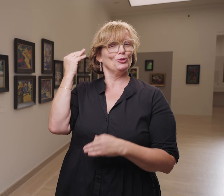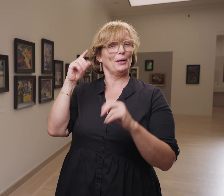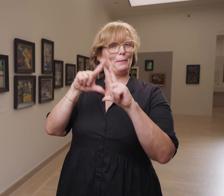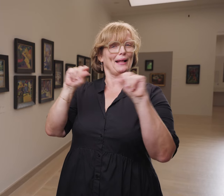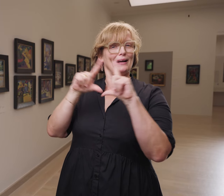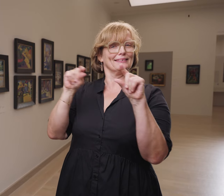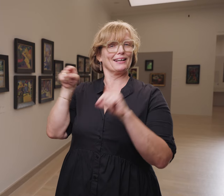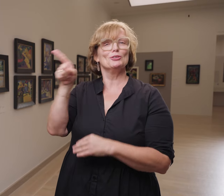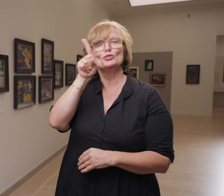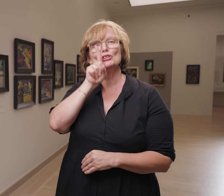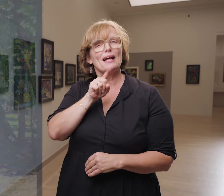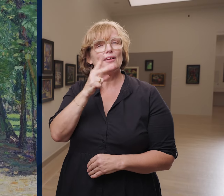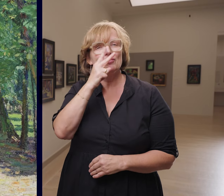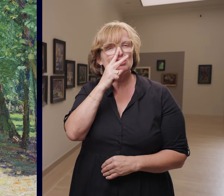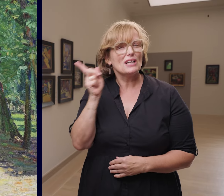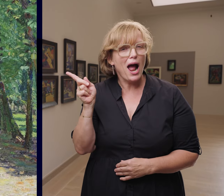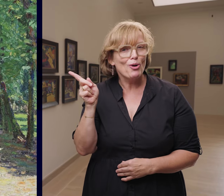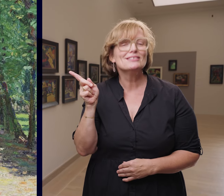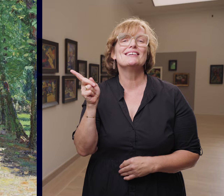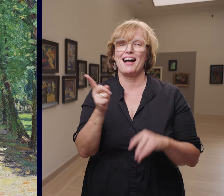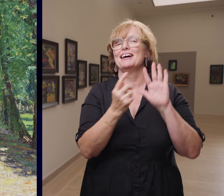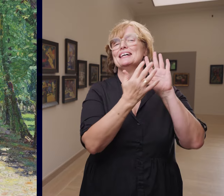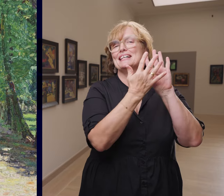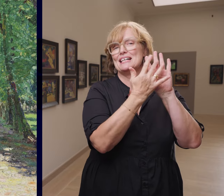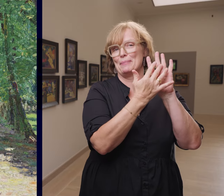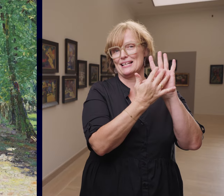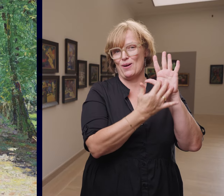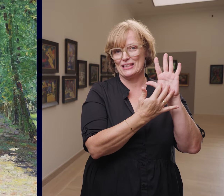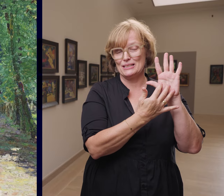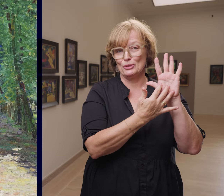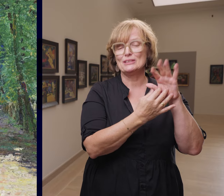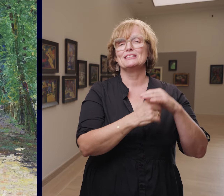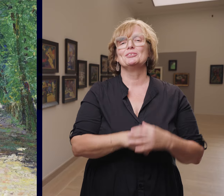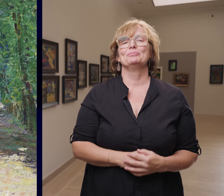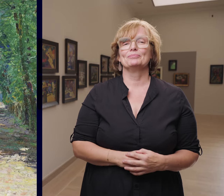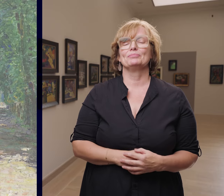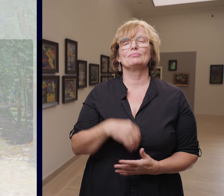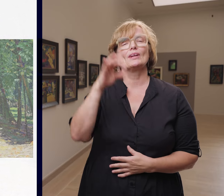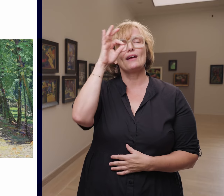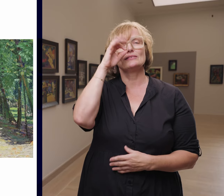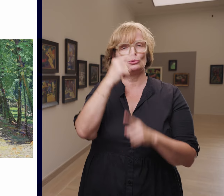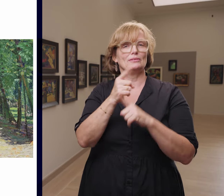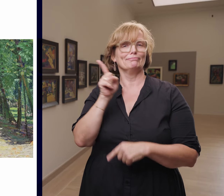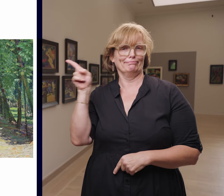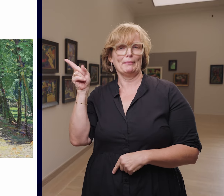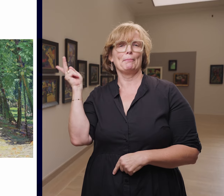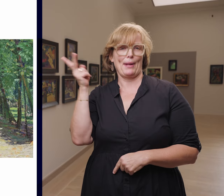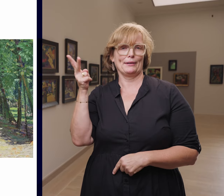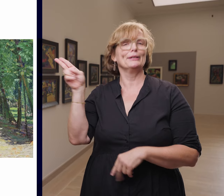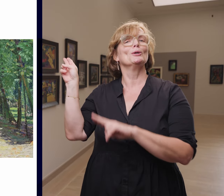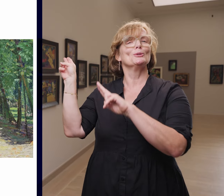In ihren früheren Werken zeigt sich eine impressionistische Bildsprache.